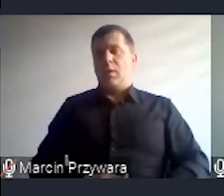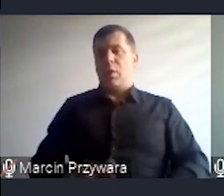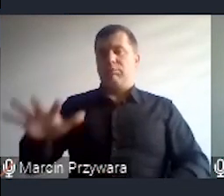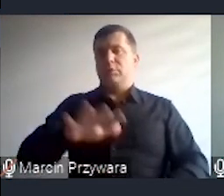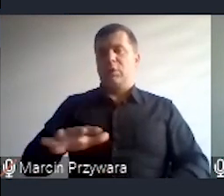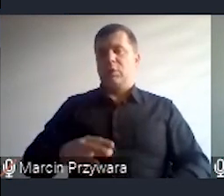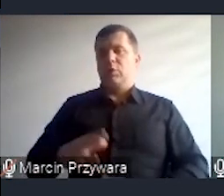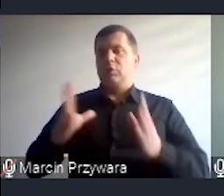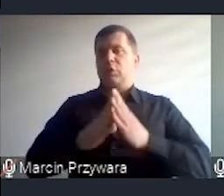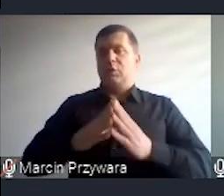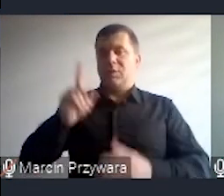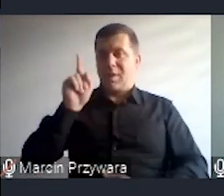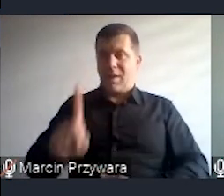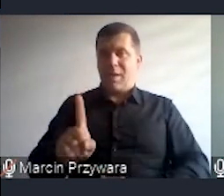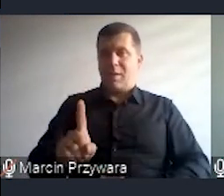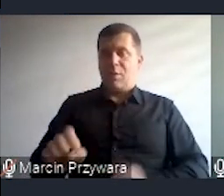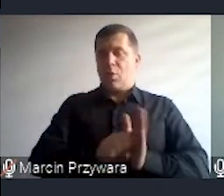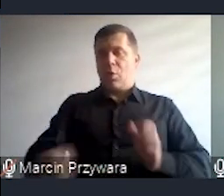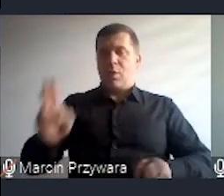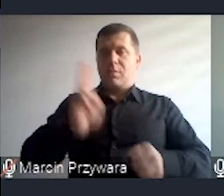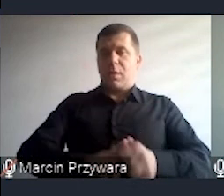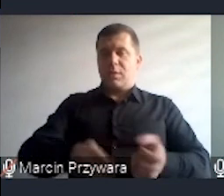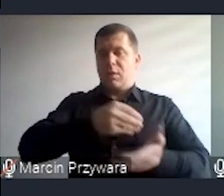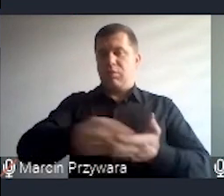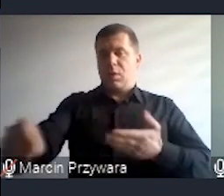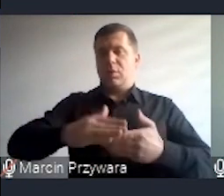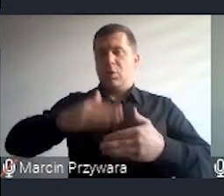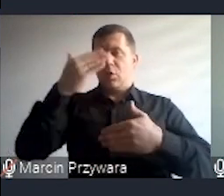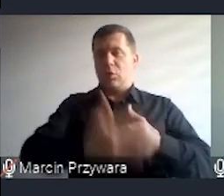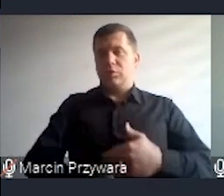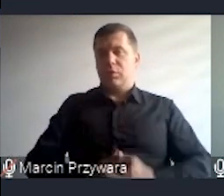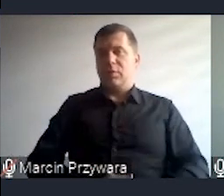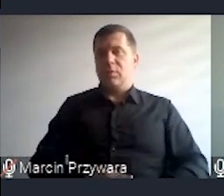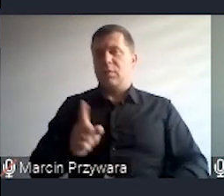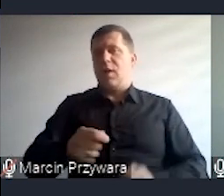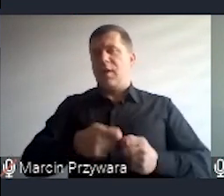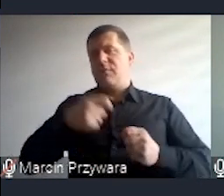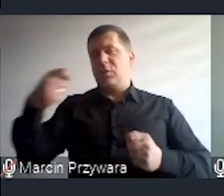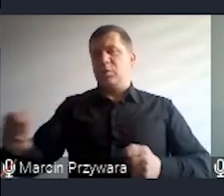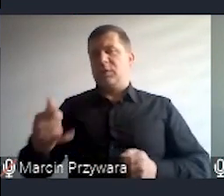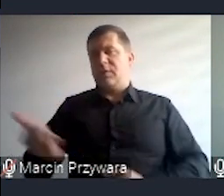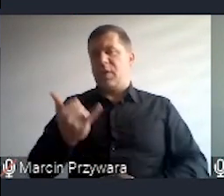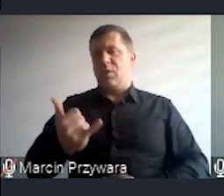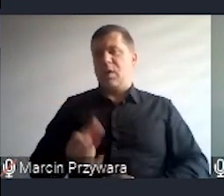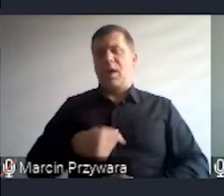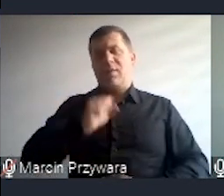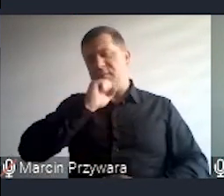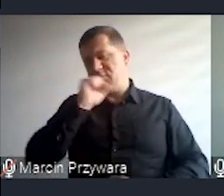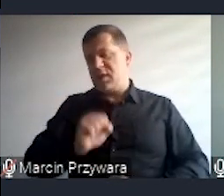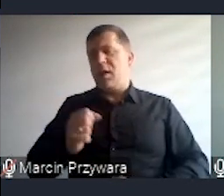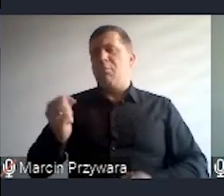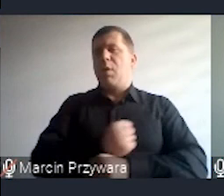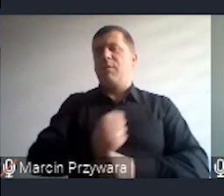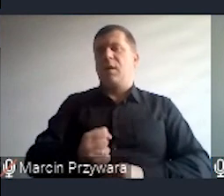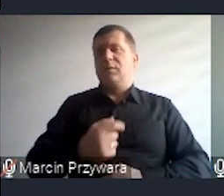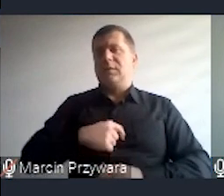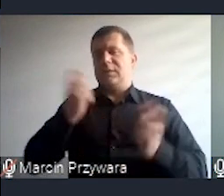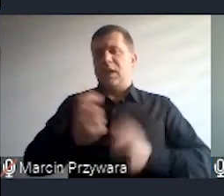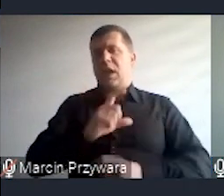10 lat od daty płatności końcowej, to jest taka wydłużona trwałość. Ja go nigdy poważnie nie traktowałem mieszkając całe życie w Warszawie,